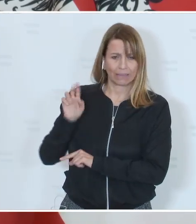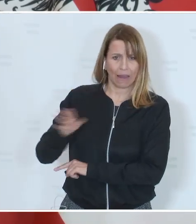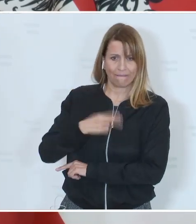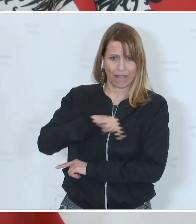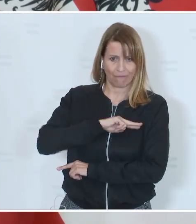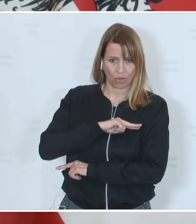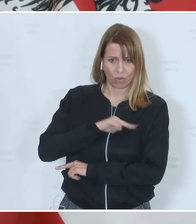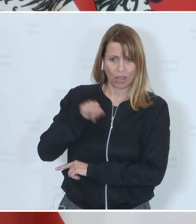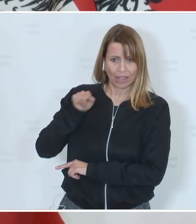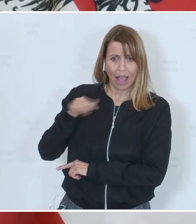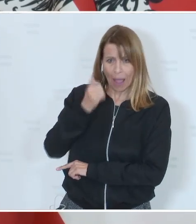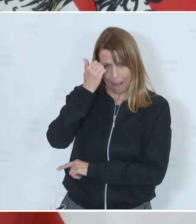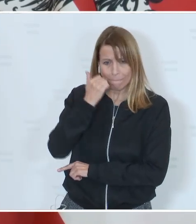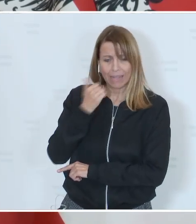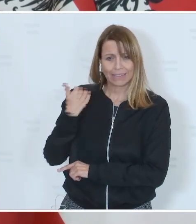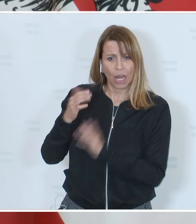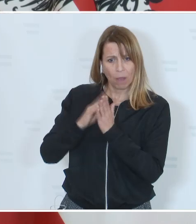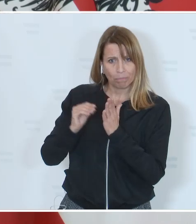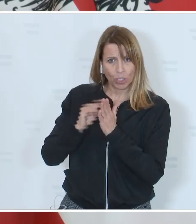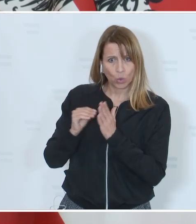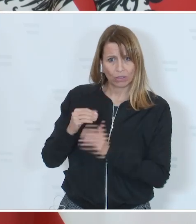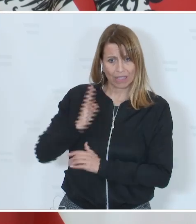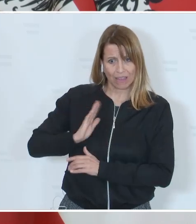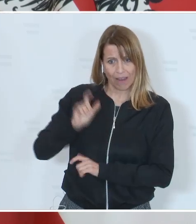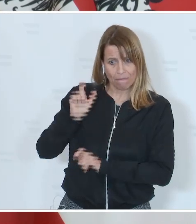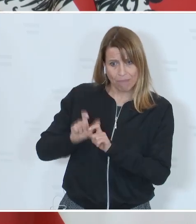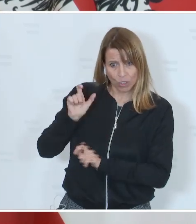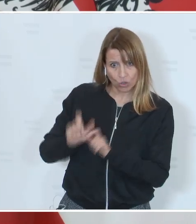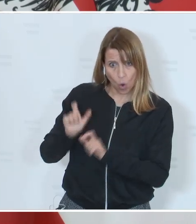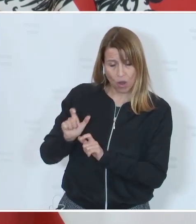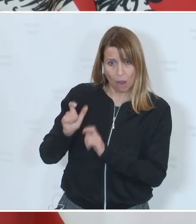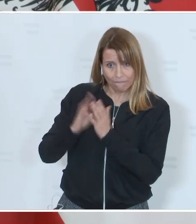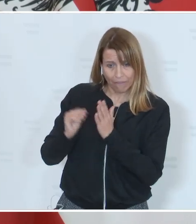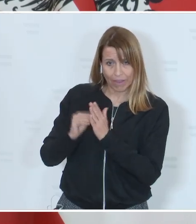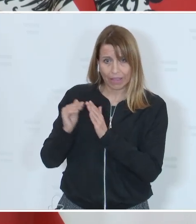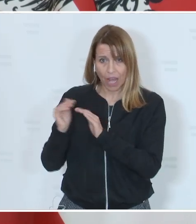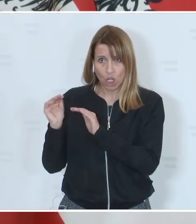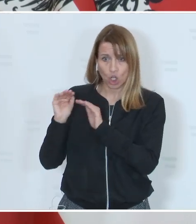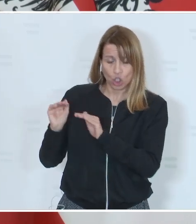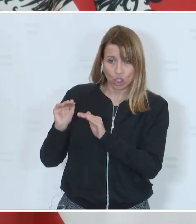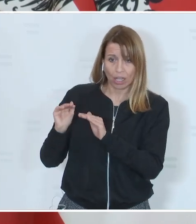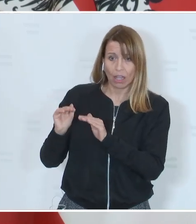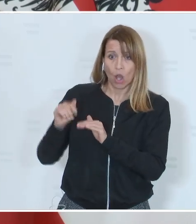die Hamas hat Waffendepots unter Krankenhäusern und in Schulen errichtet, Raketenabschussrampen.